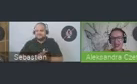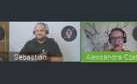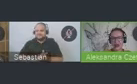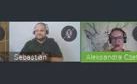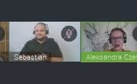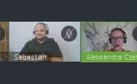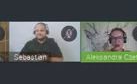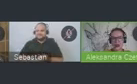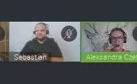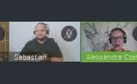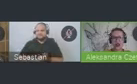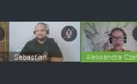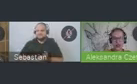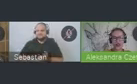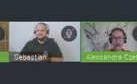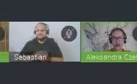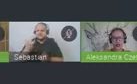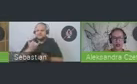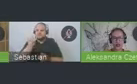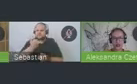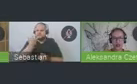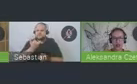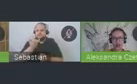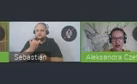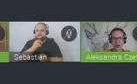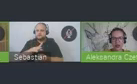Tu jeszcze padło pytanie, czy dostaniemy zaświadczenie.